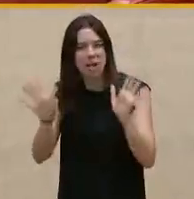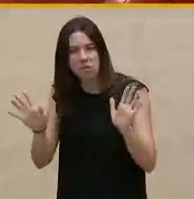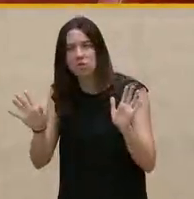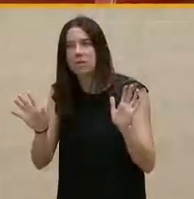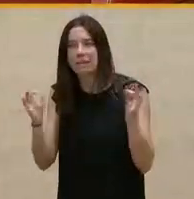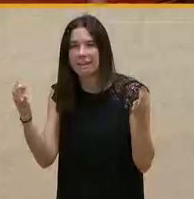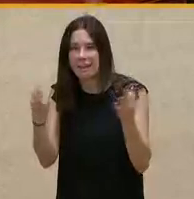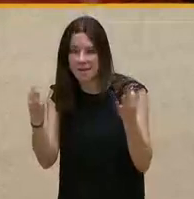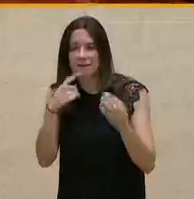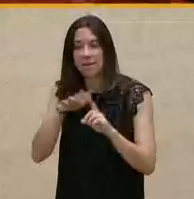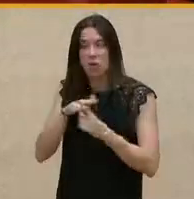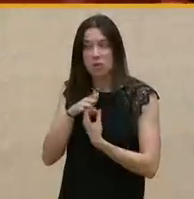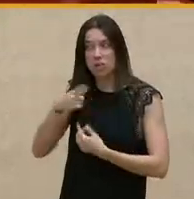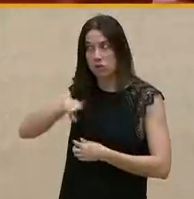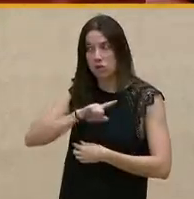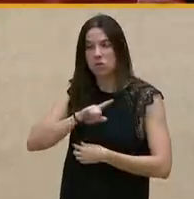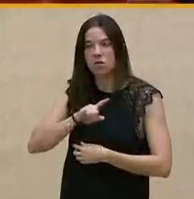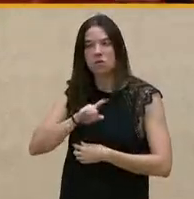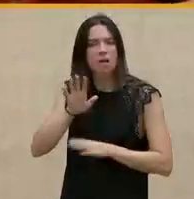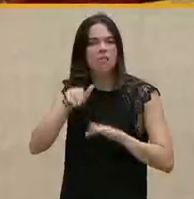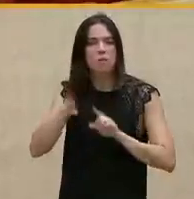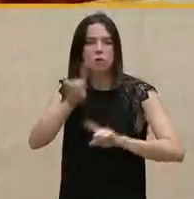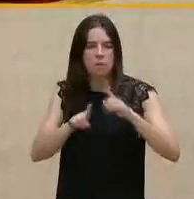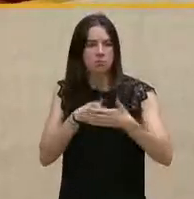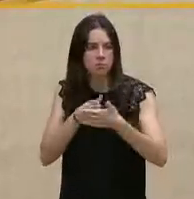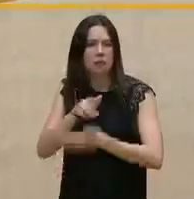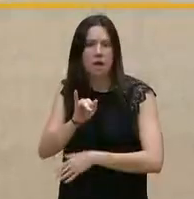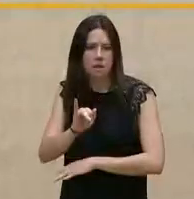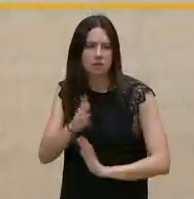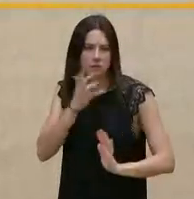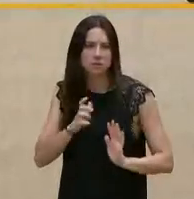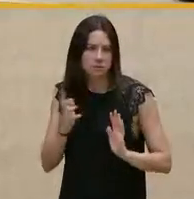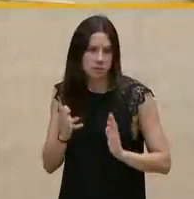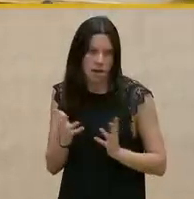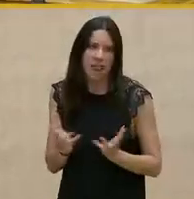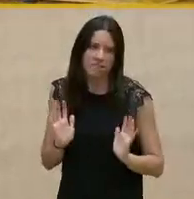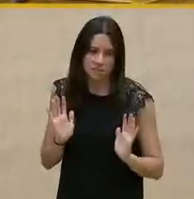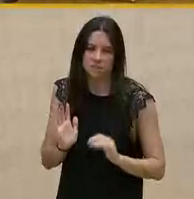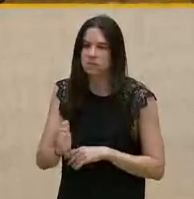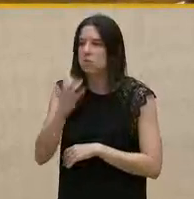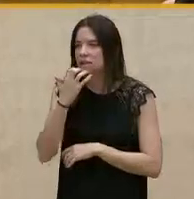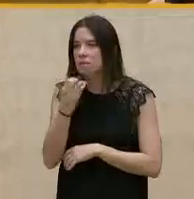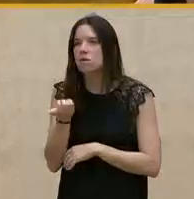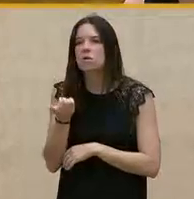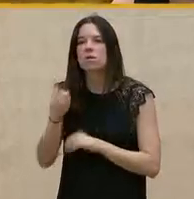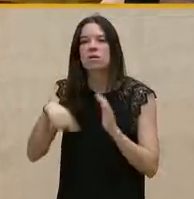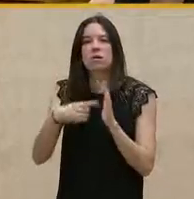en este contexto, hay serios problemas. Por ejemplo, la LOMLOE, de alguna manera,